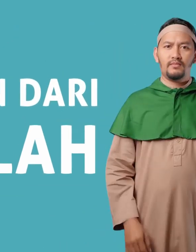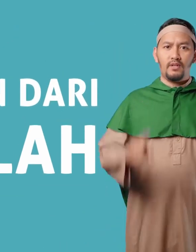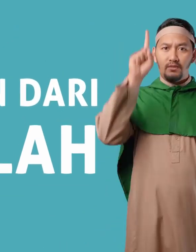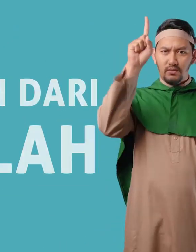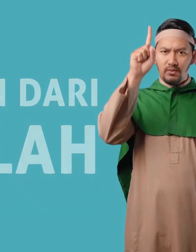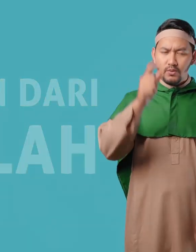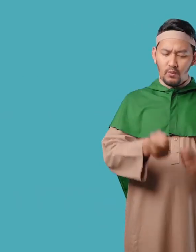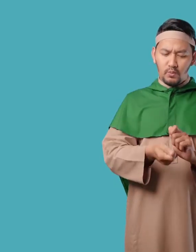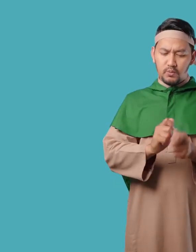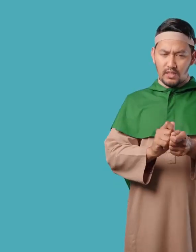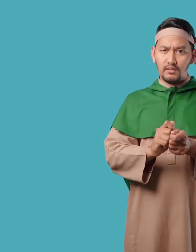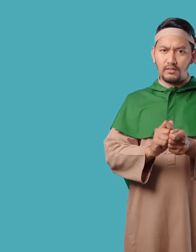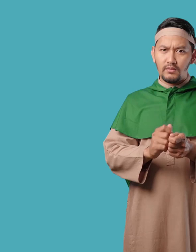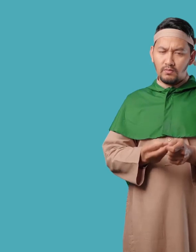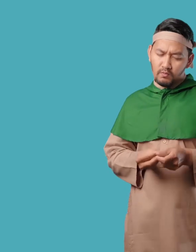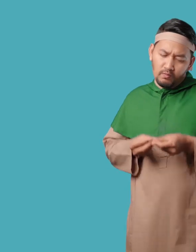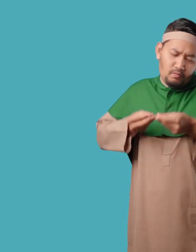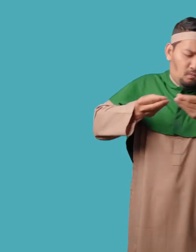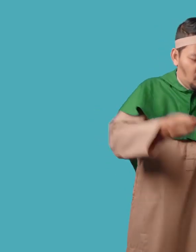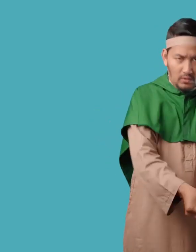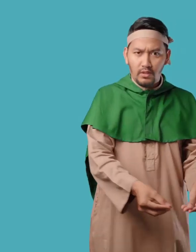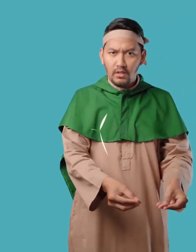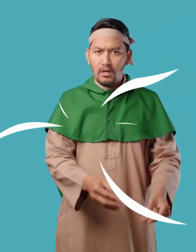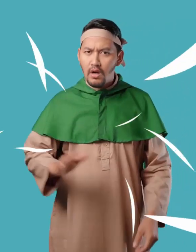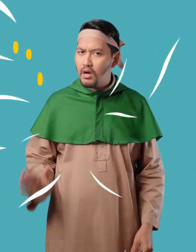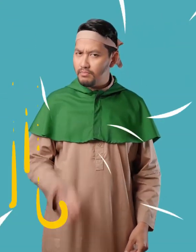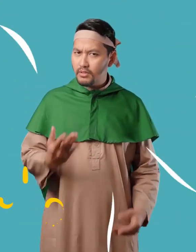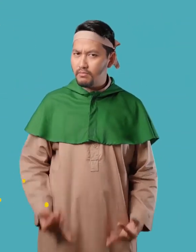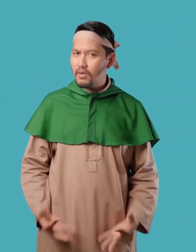Saat Nabi Ibrahim tidur, didalam mimpinya Allah memerintahkan